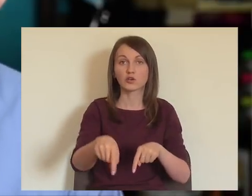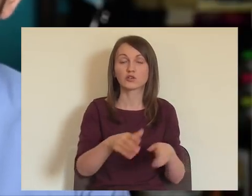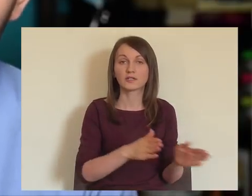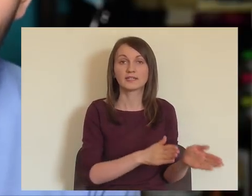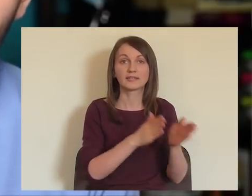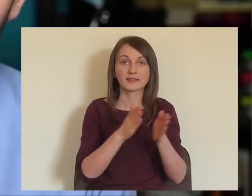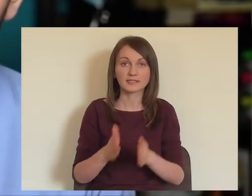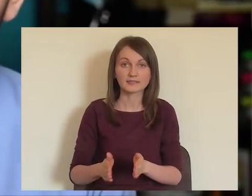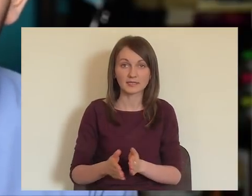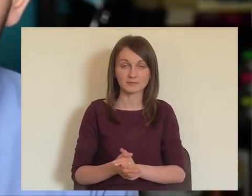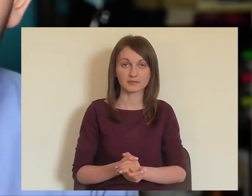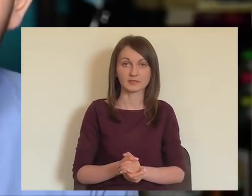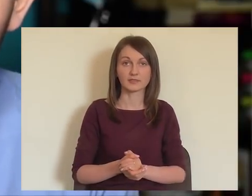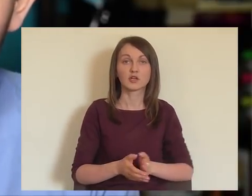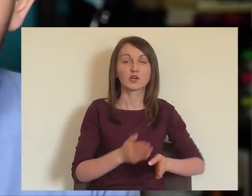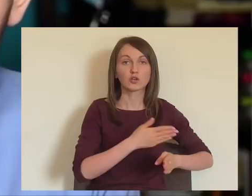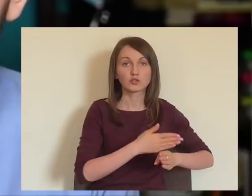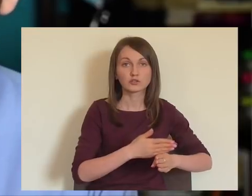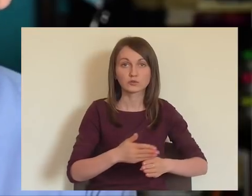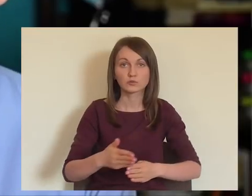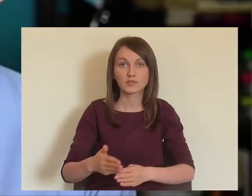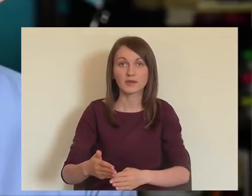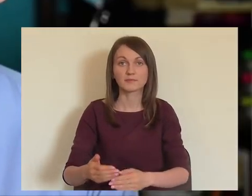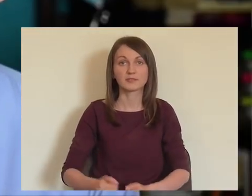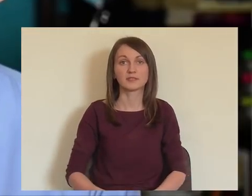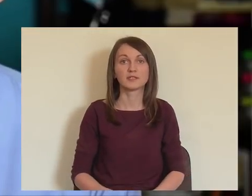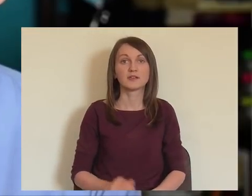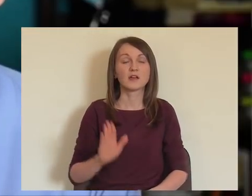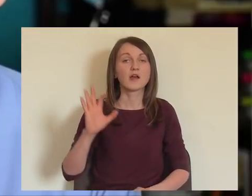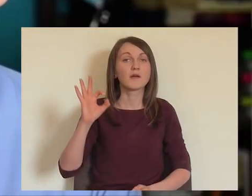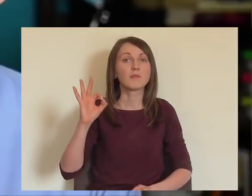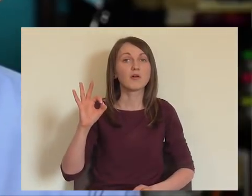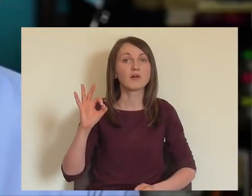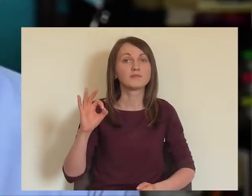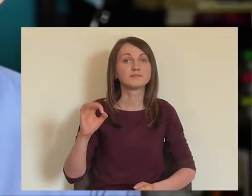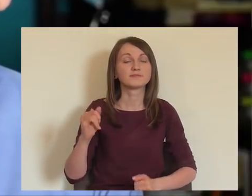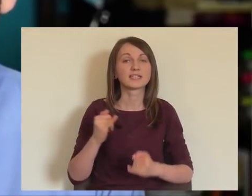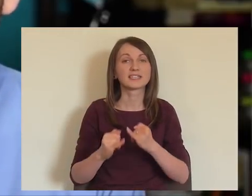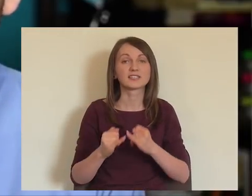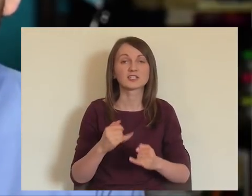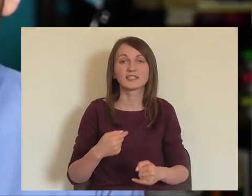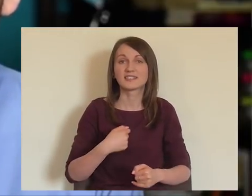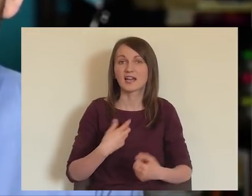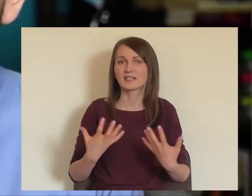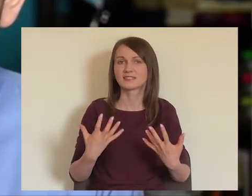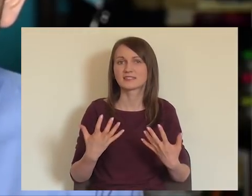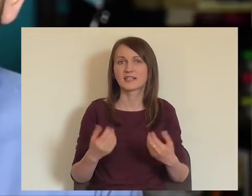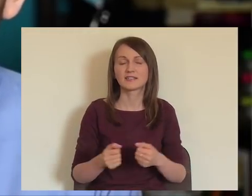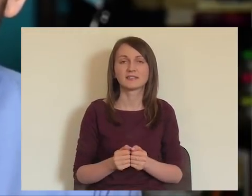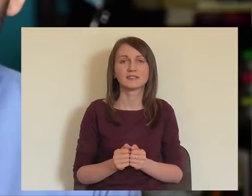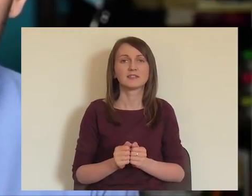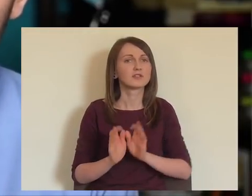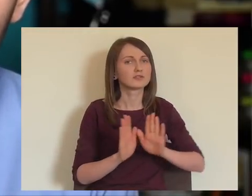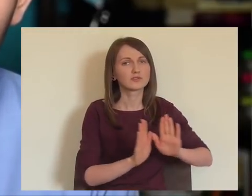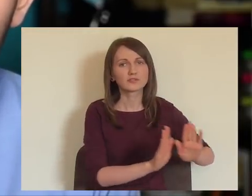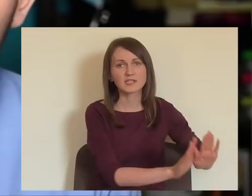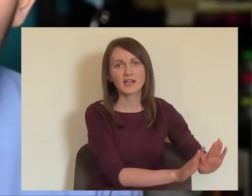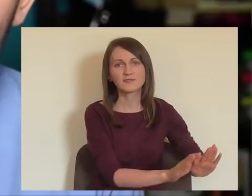dlatego że wychodzenie z grobu, wychodzenie z lęków to nie jest proces, który się odbywa w jednym momencie.